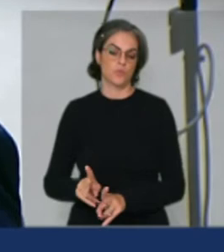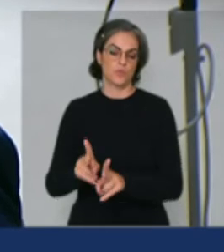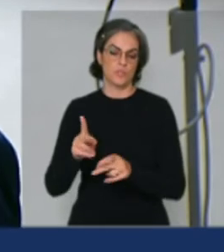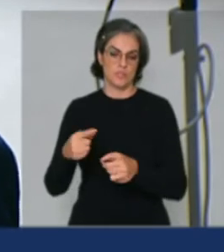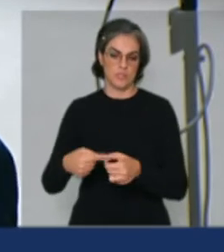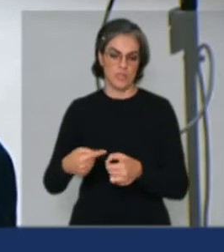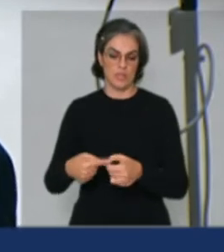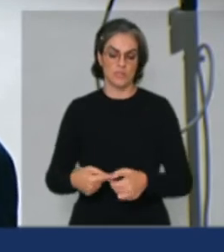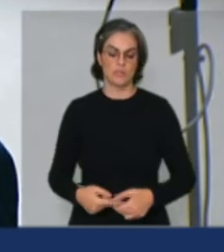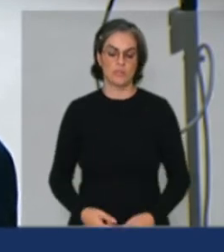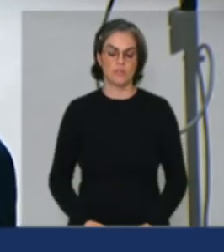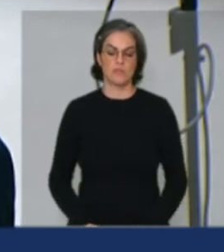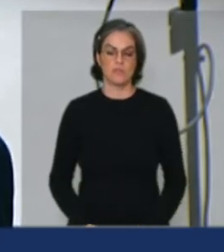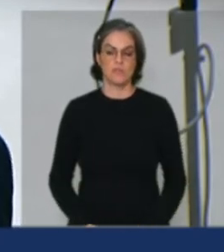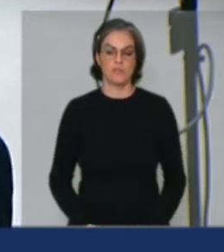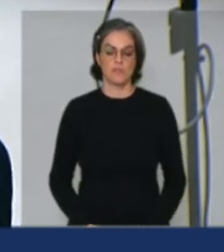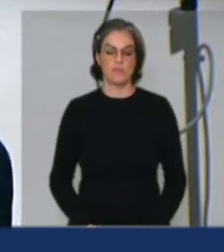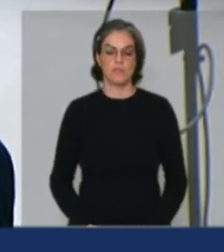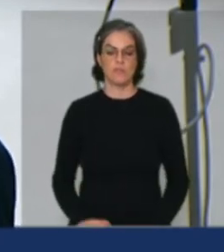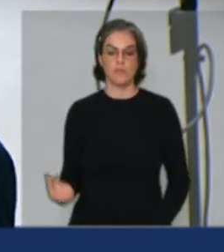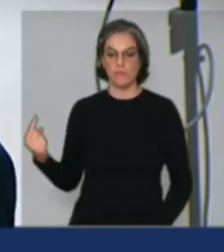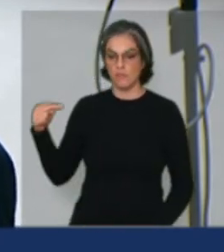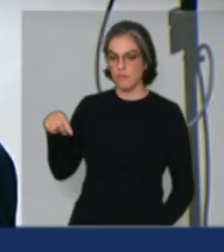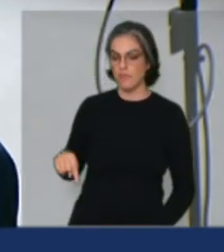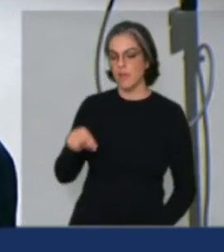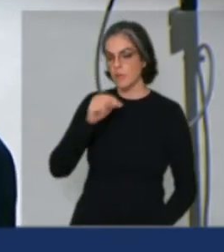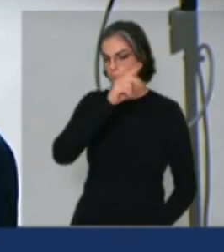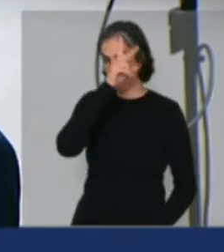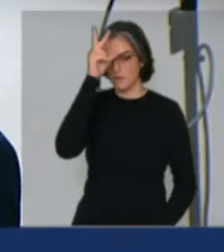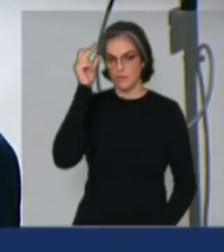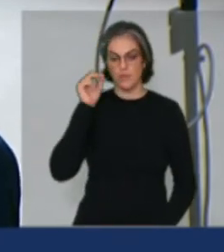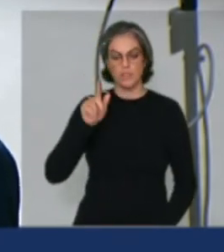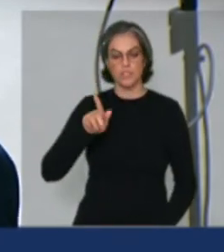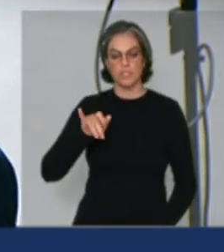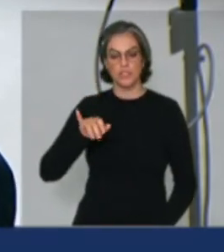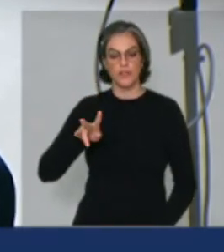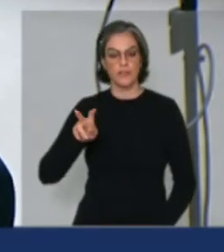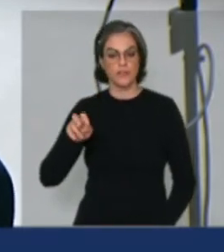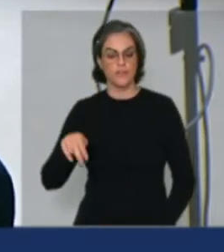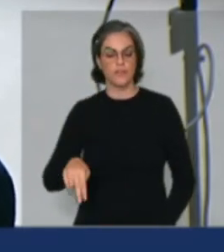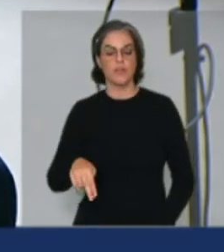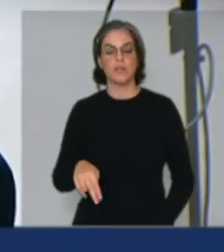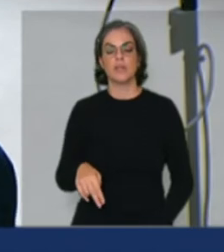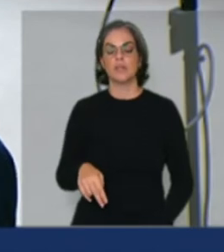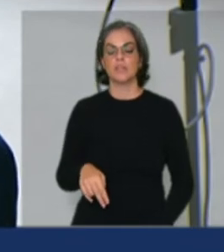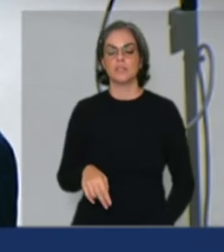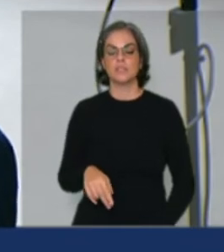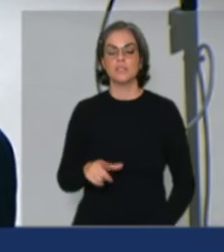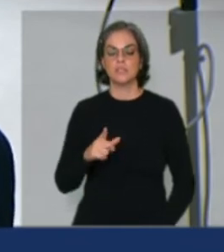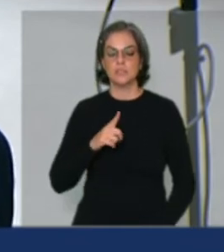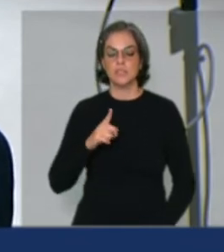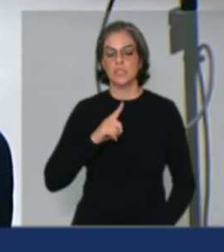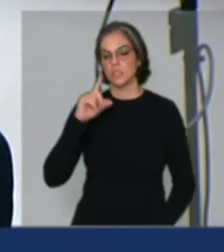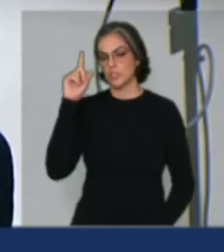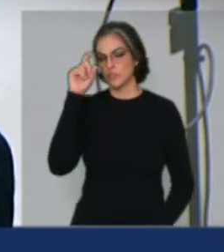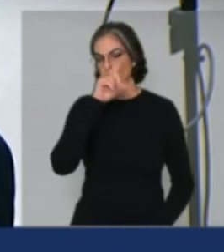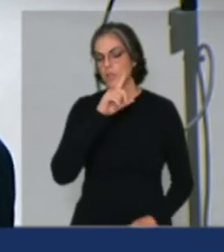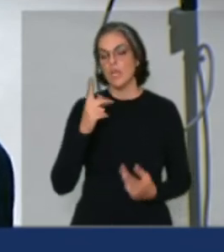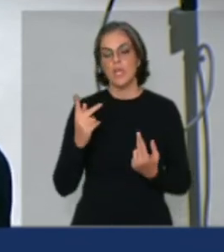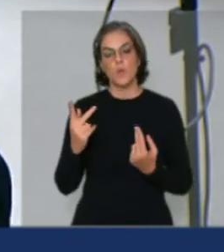SUA CIDADE. E ESTE PREFEITO AQUI, O GILVAN, O GALO EM, CONDIÇÕES DE TOCAR SEUS MÍNIMOS PROGRAMAS QUE TEM NA ESTÁ PASSANDO COMO TANTOS OUTROS PREFEITOS DA BAHIA E DO BRASIL, PASSANDO ENORMES